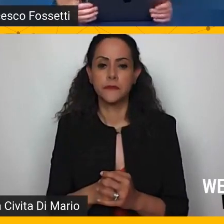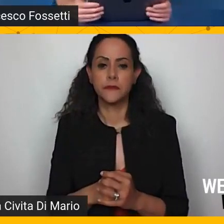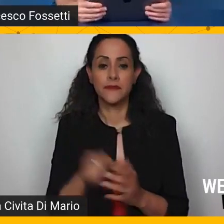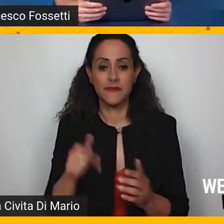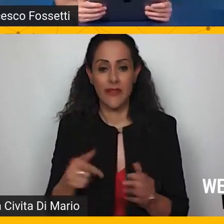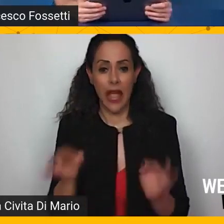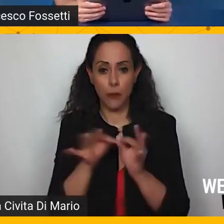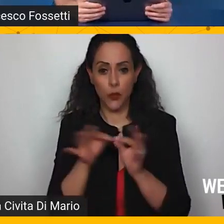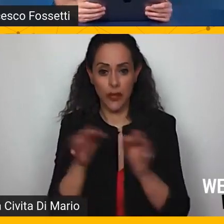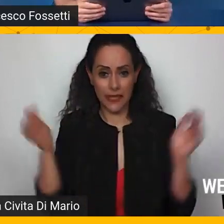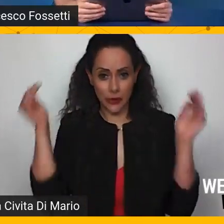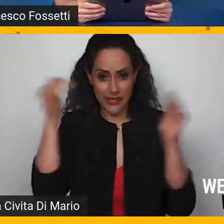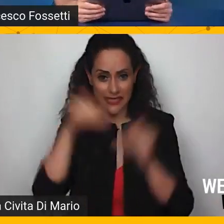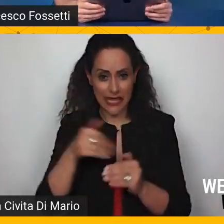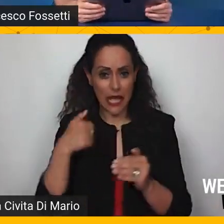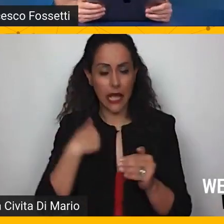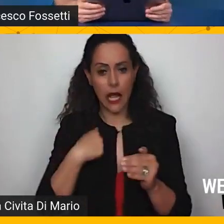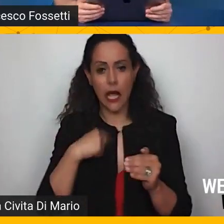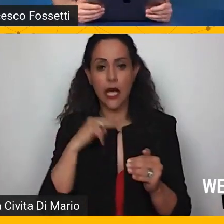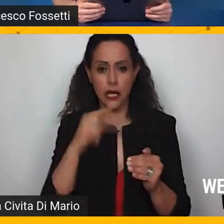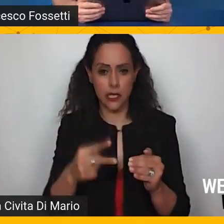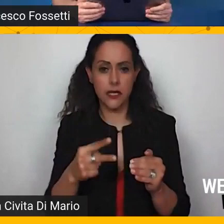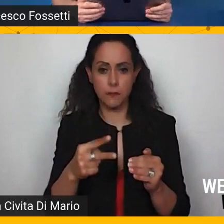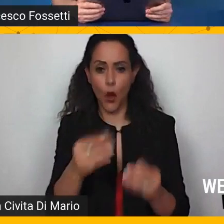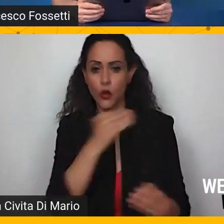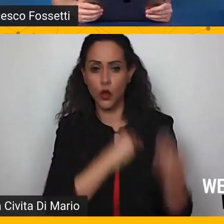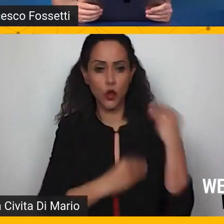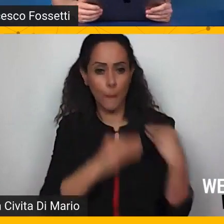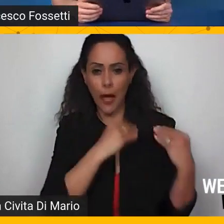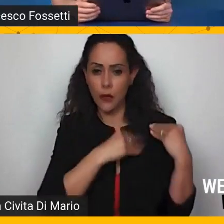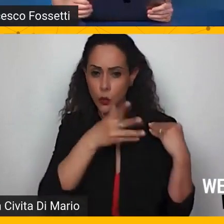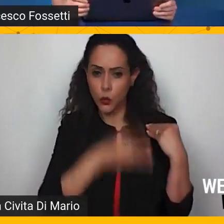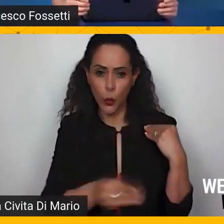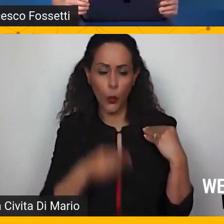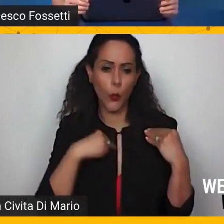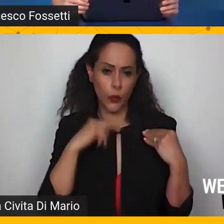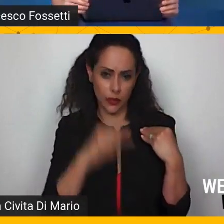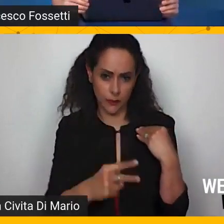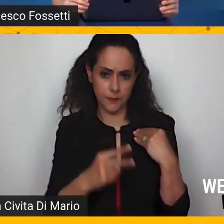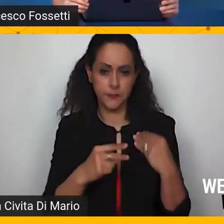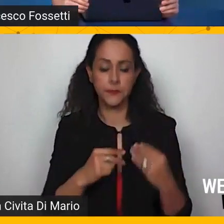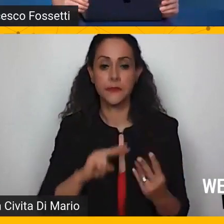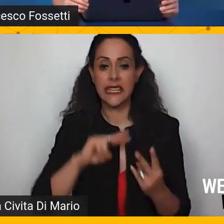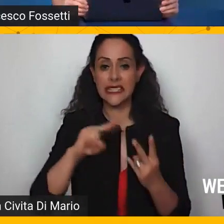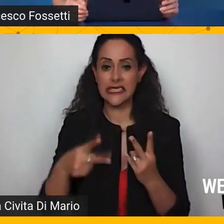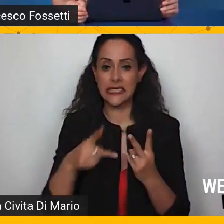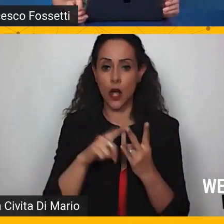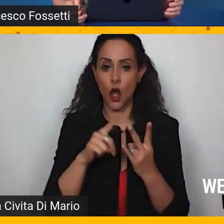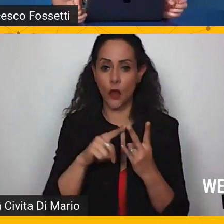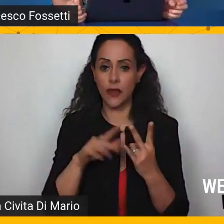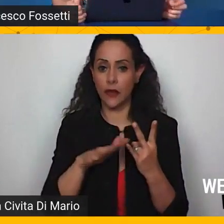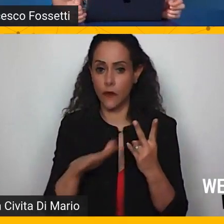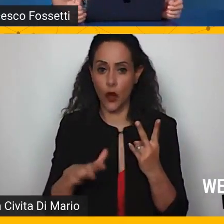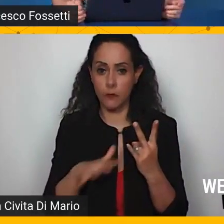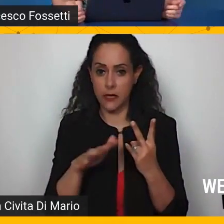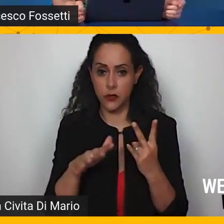durante questo appuntamento serale eh risponderemo a tutte le vostre domande. La seconda